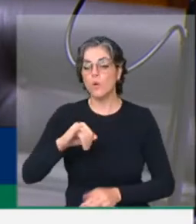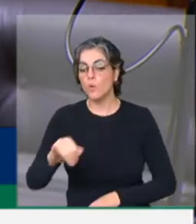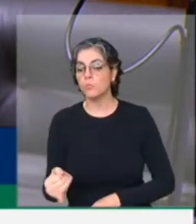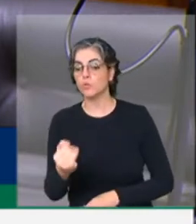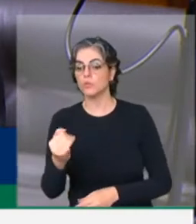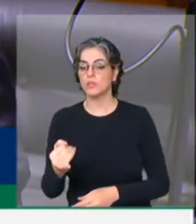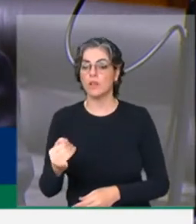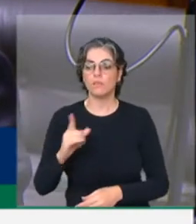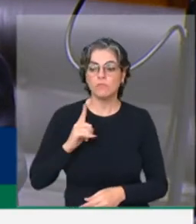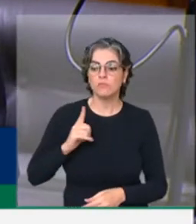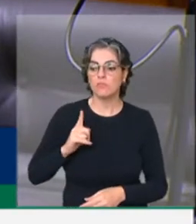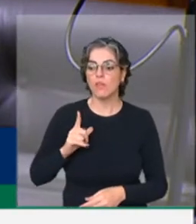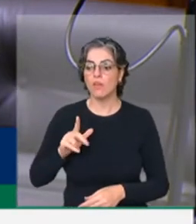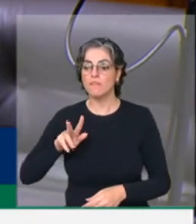AMPLIANDO OPORTUNIDADES DE